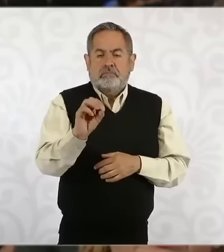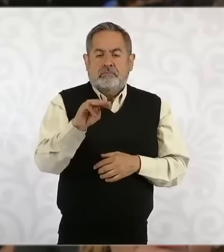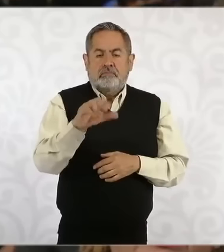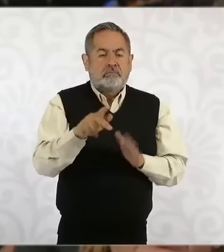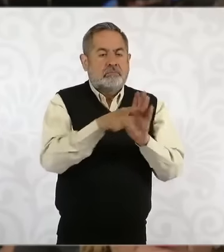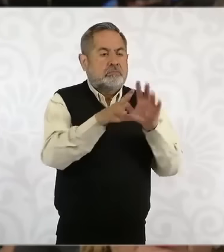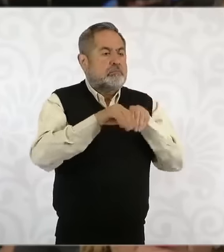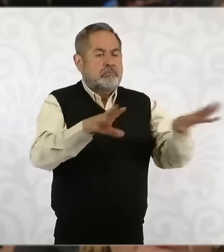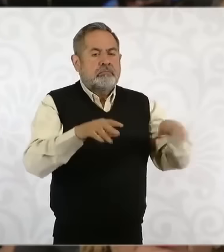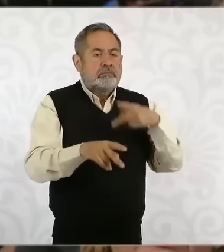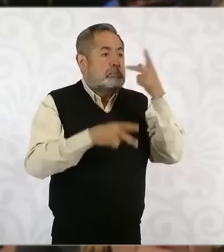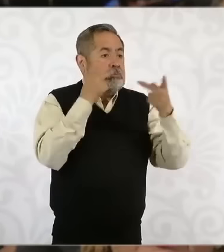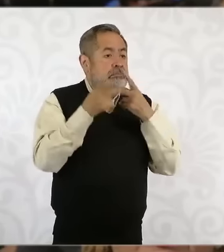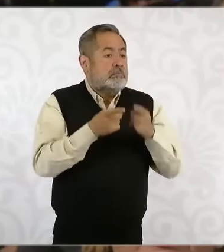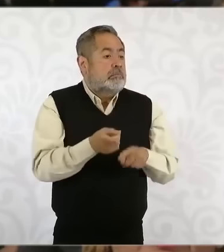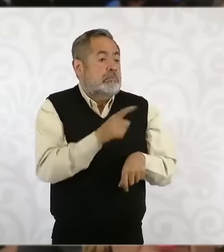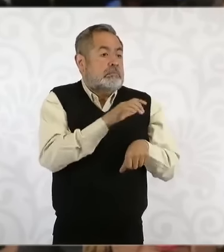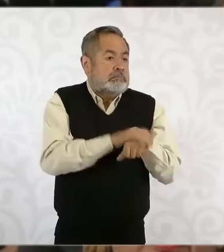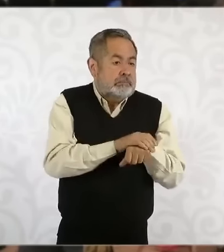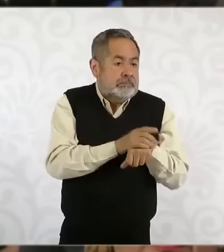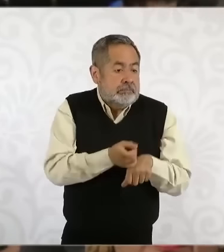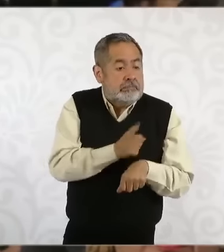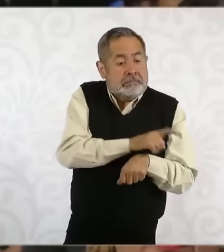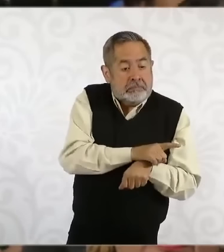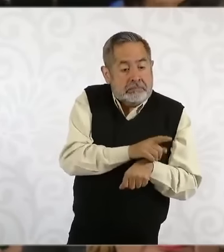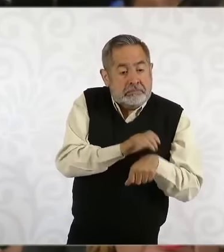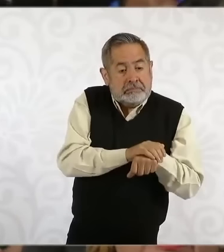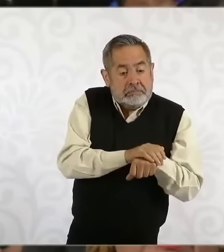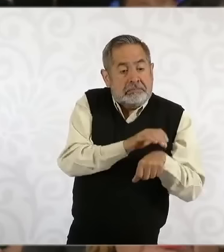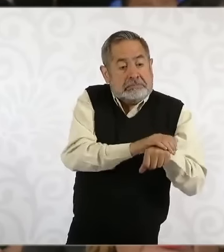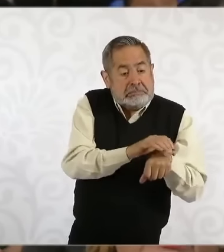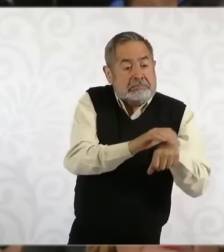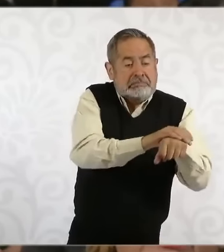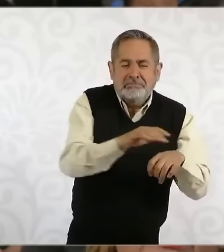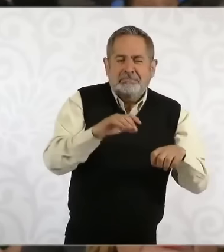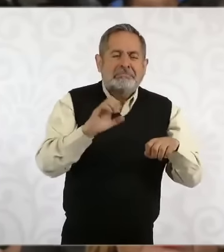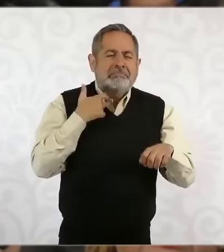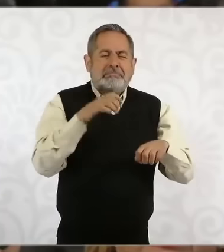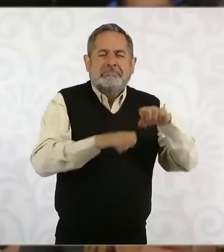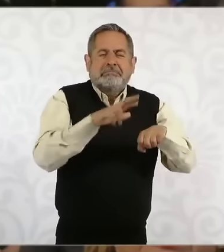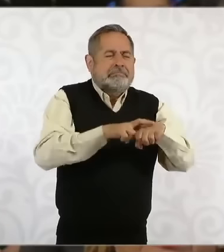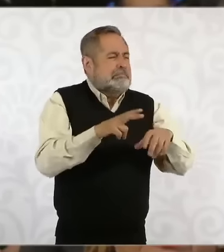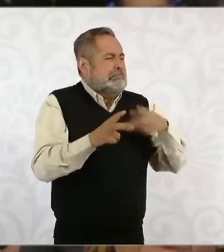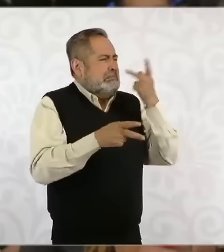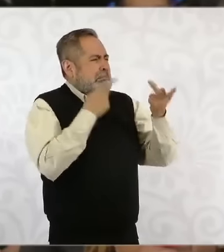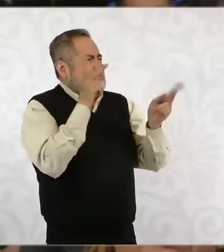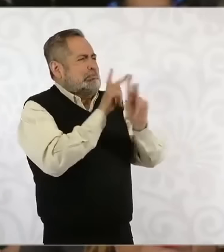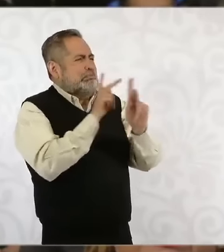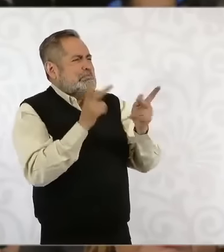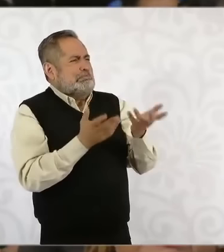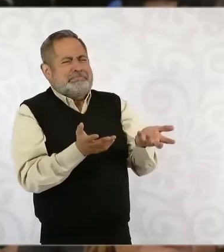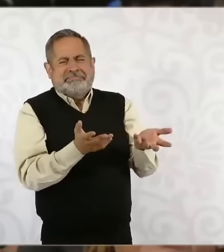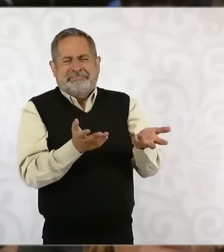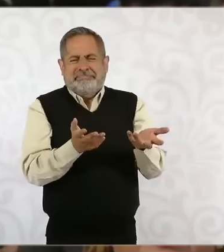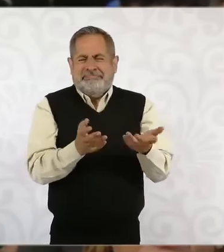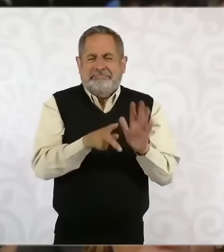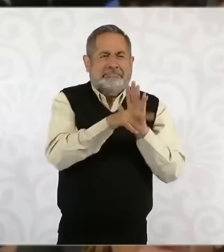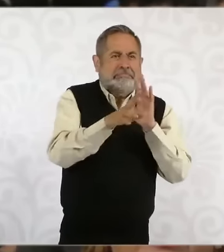los dichos del amigo que le dijo a un exembajador y pues estamos en este periodismo de suposiciones